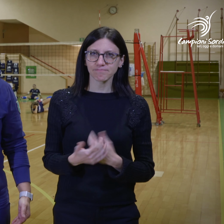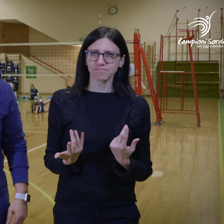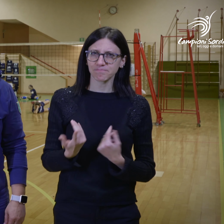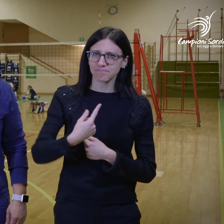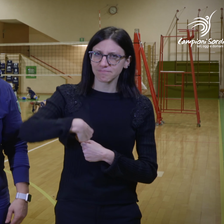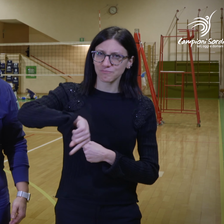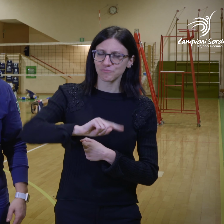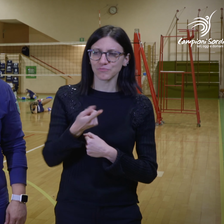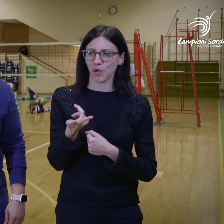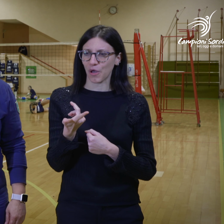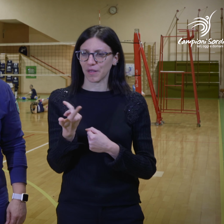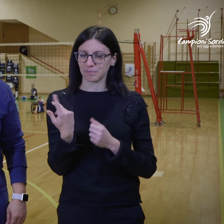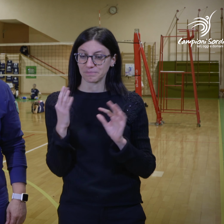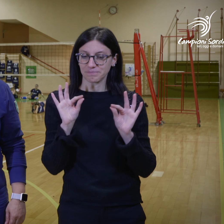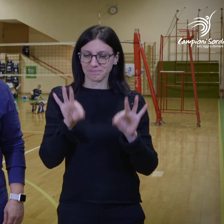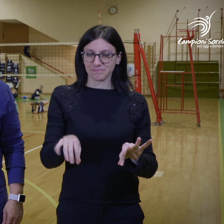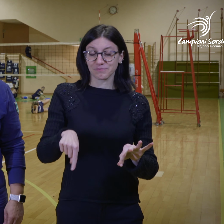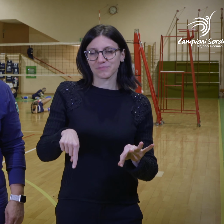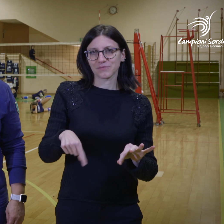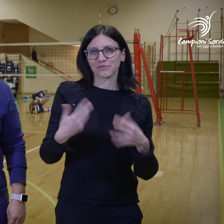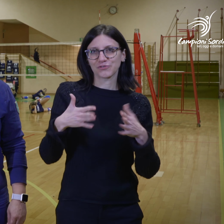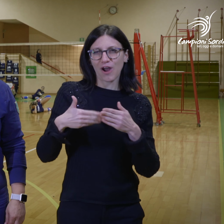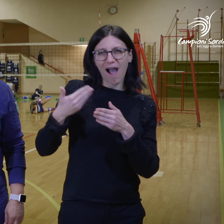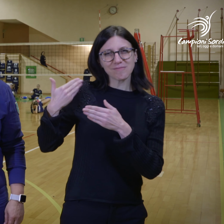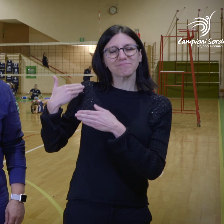qui dopo un bellissimo risultato ottenuto ai Campionati Europei dove